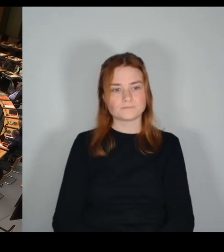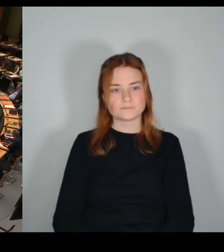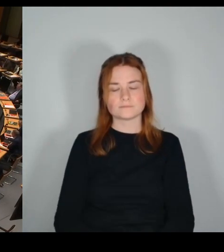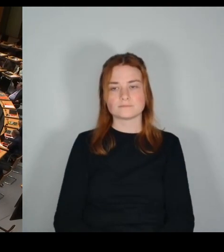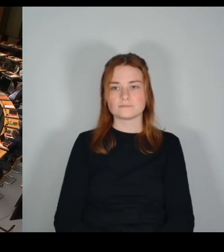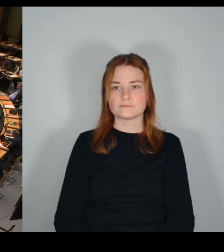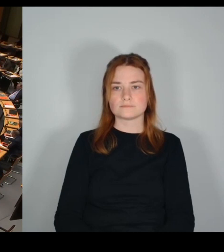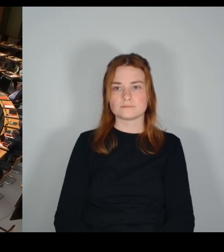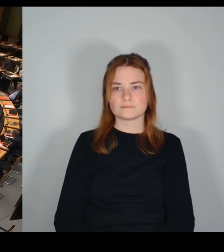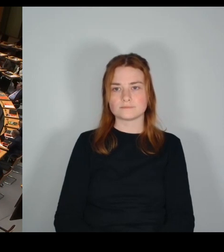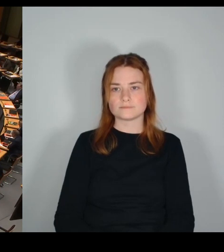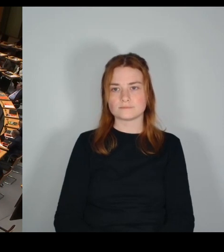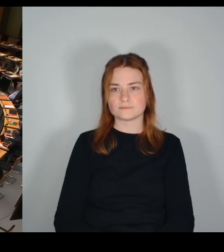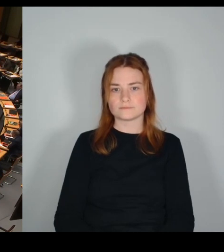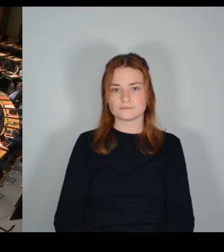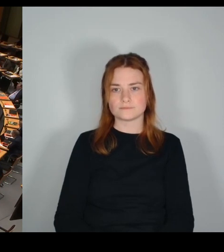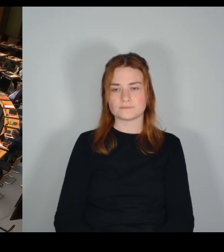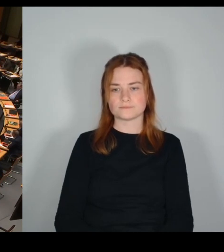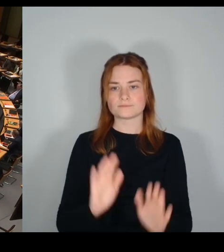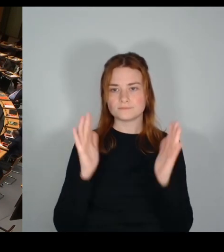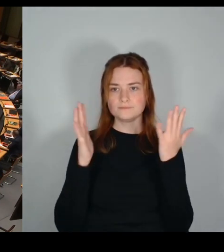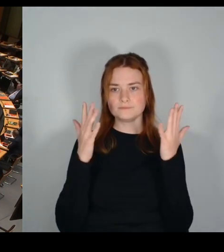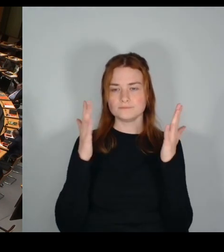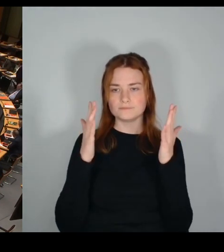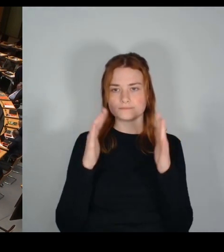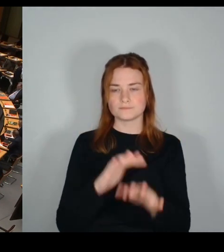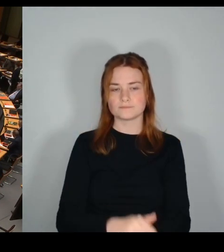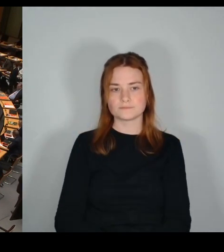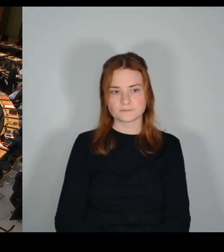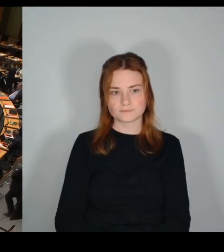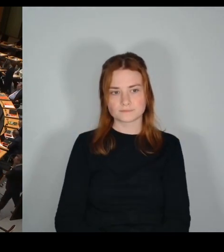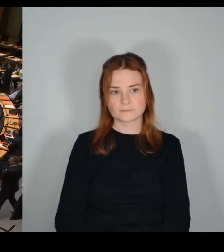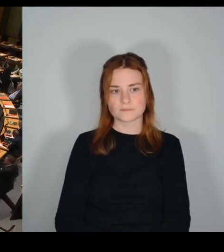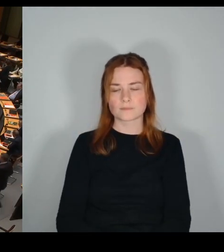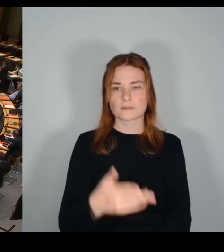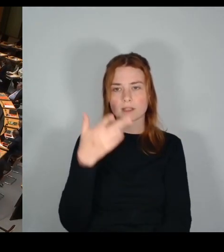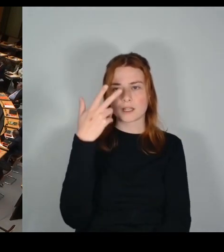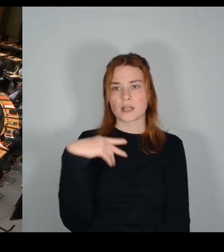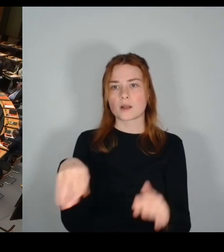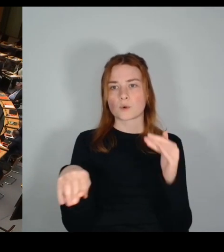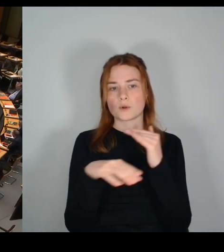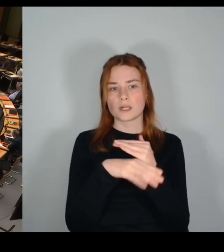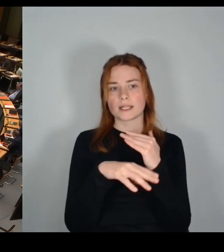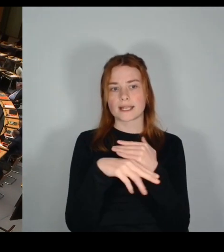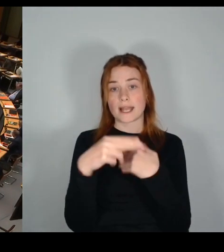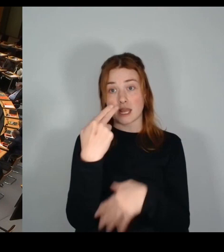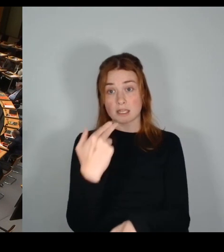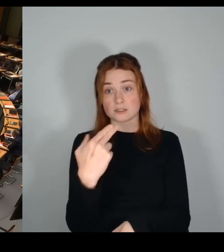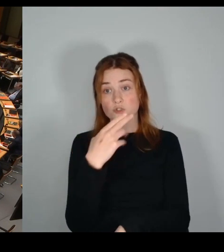Herr Kollege Hänsch hätte nun die Gelegenheit, darauf zu antworten. Aber er verzichtet Damit hat für die Fraktion Bündnis 90